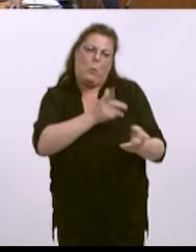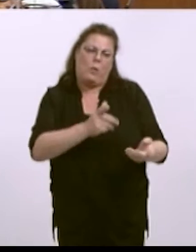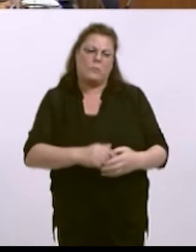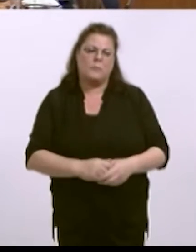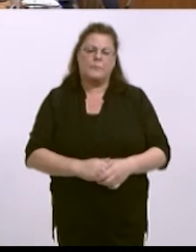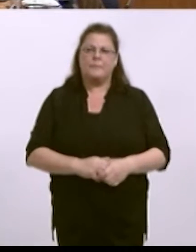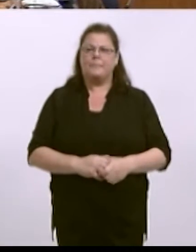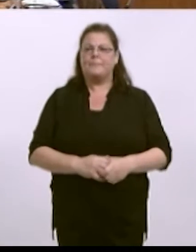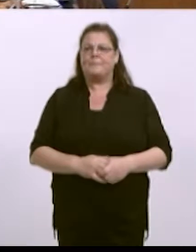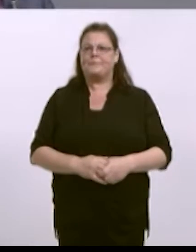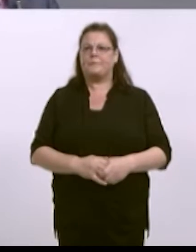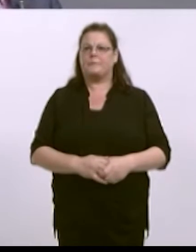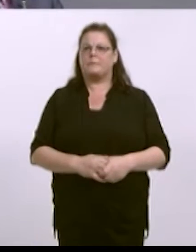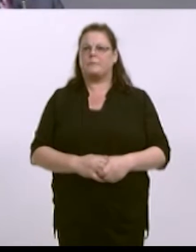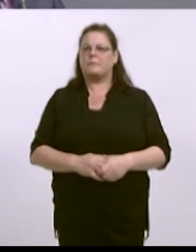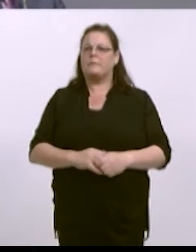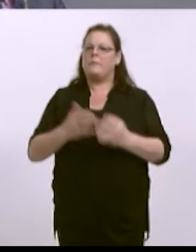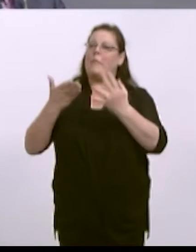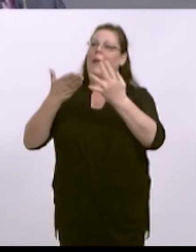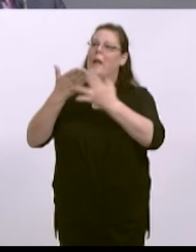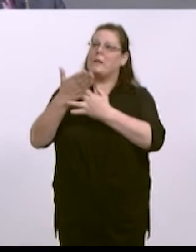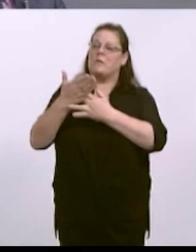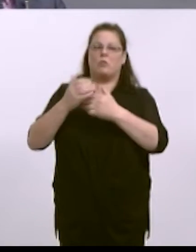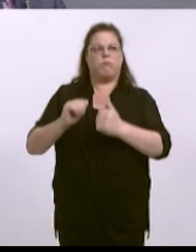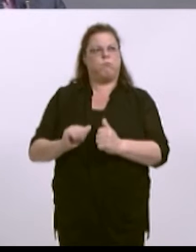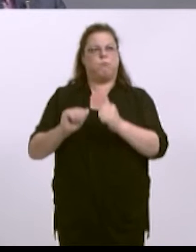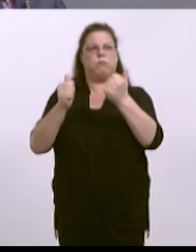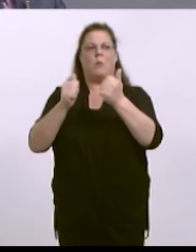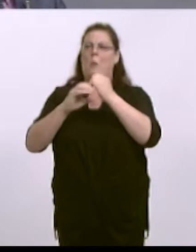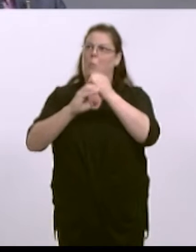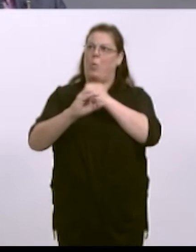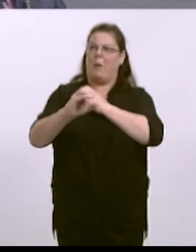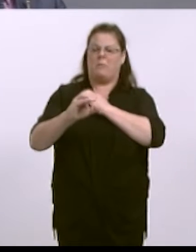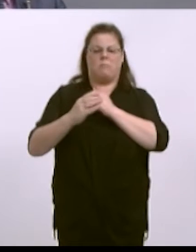wasanaeth band eang digonol wedi bod yn fater enfawr hefyd i ni yn sir Benfro. Wrth gwrs,